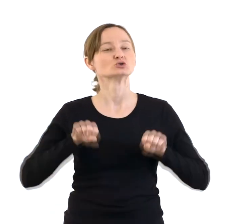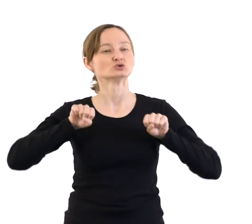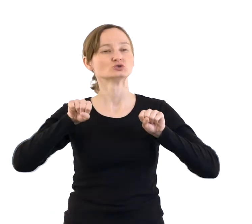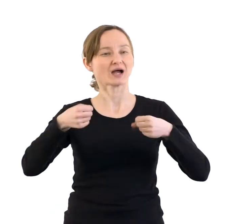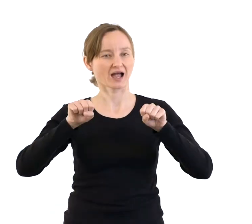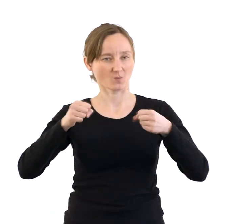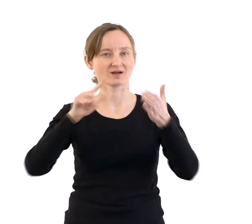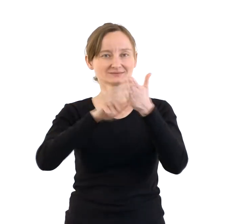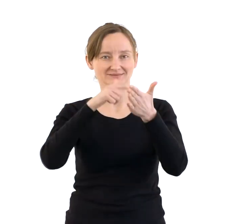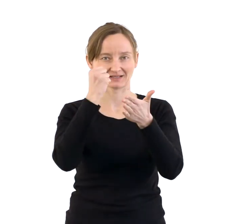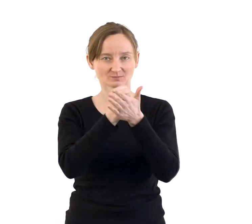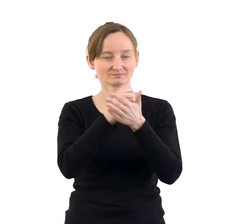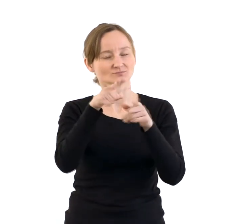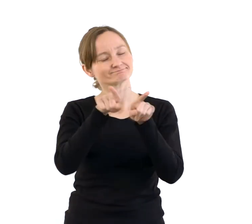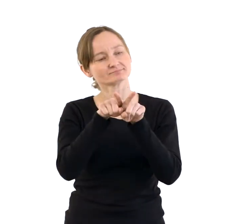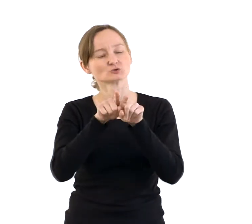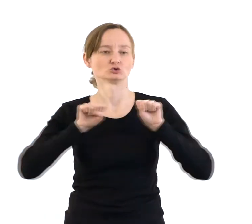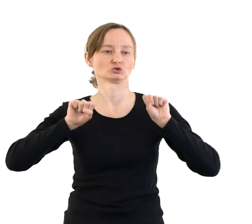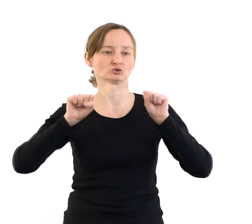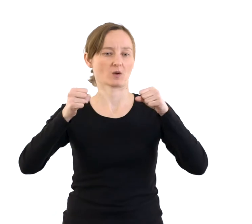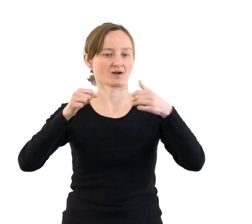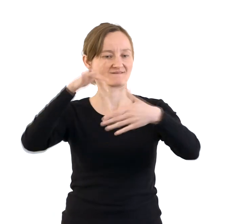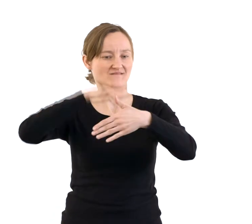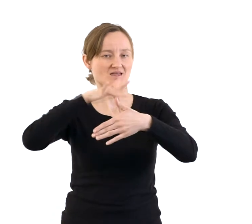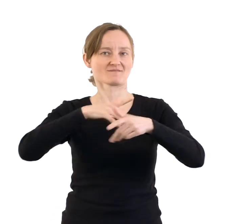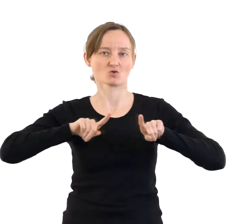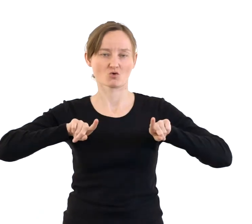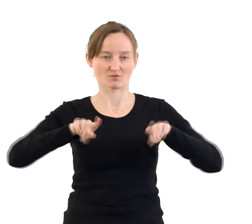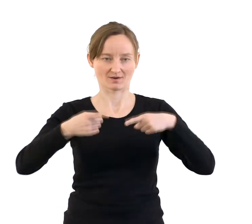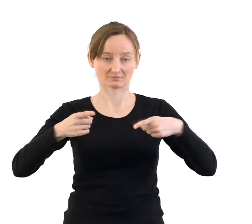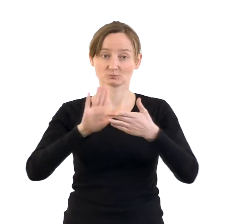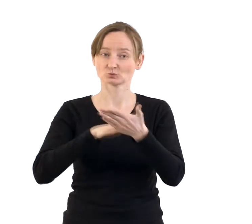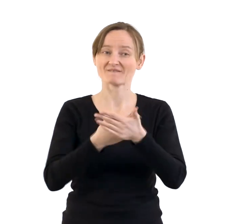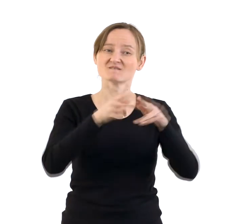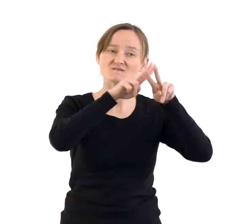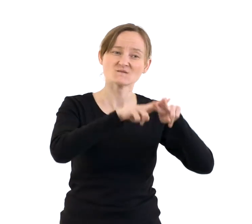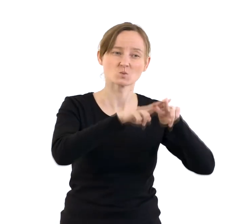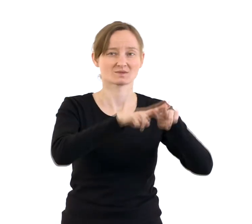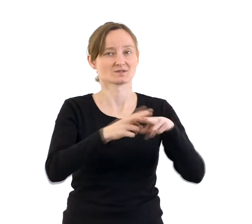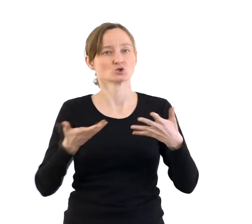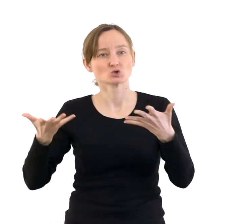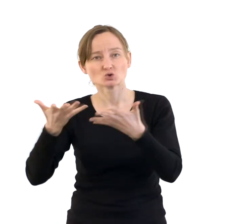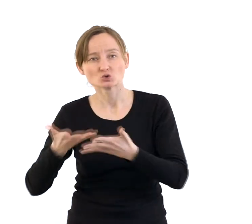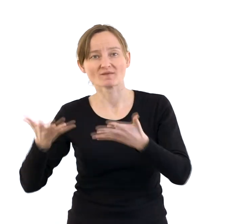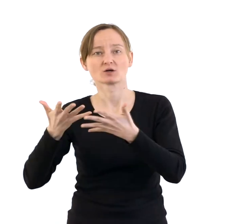Działalność statutowa to działalność organizacji pozarządowej (fundacja, stowarzyszenie),